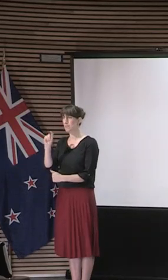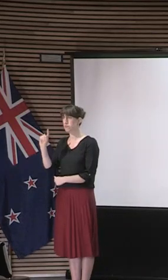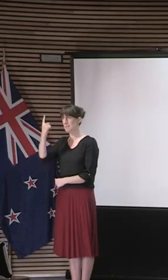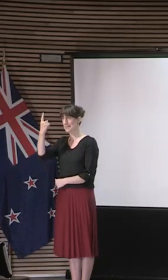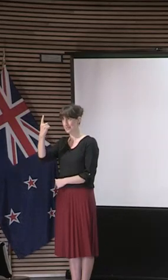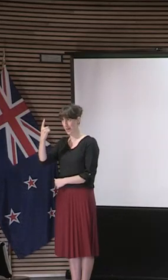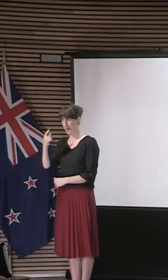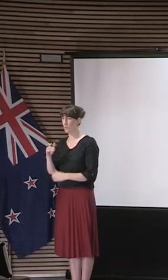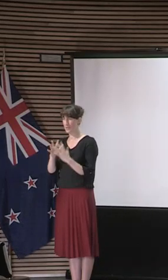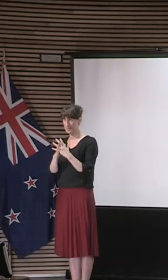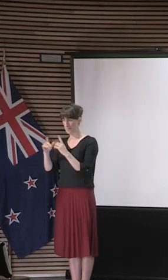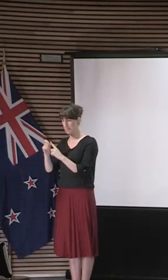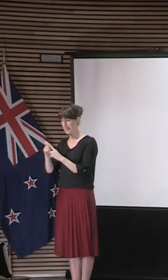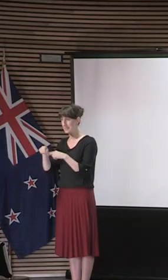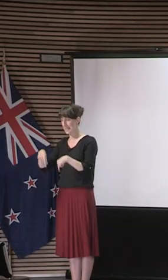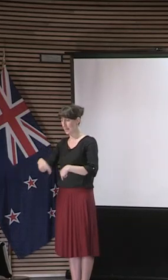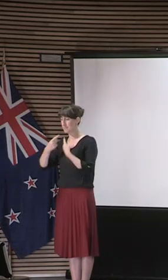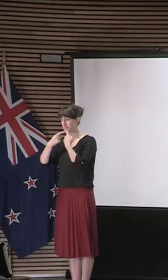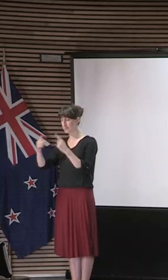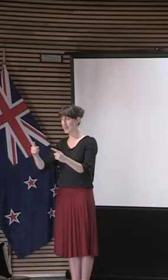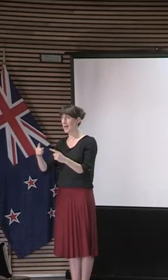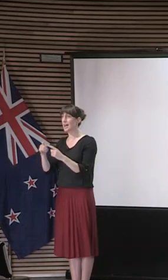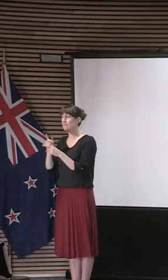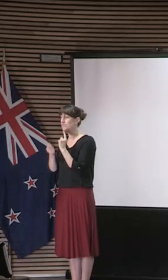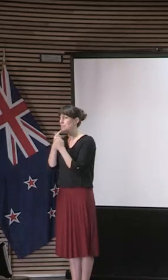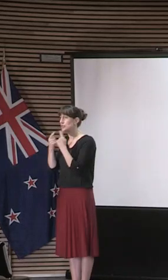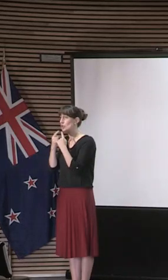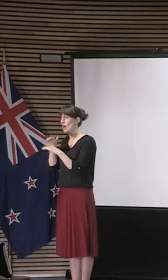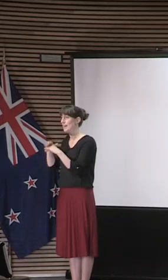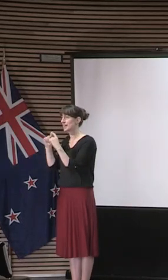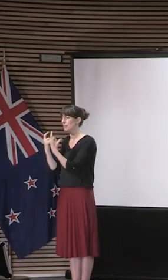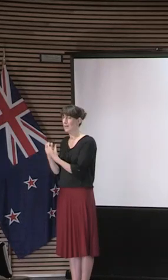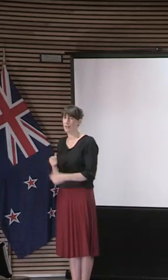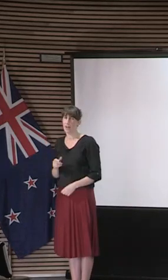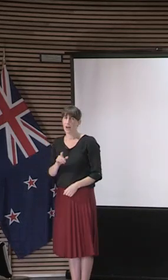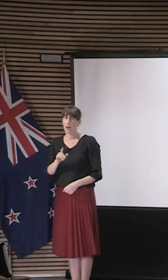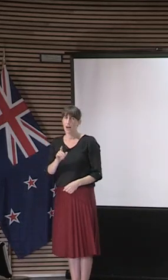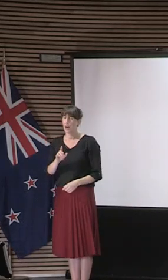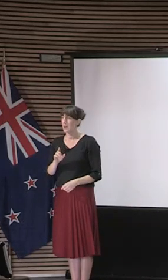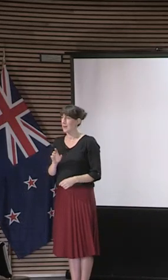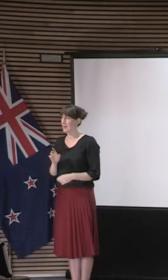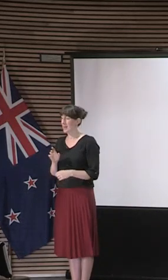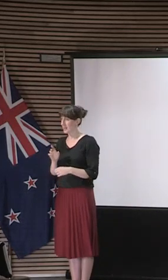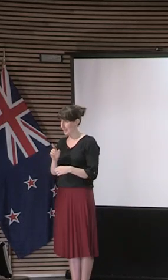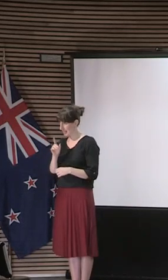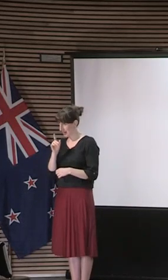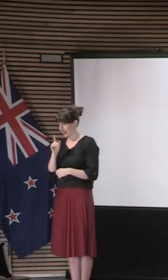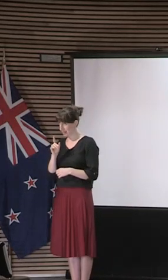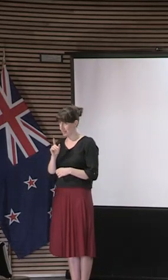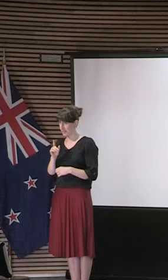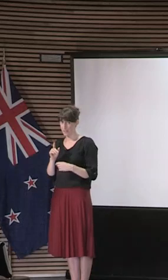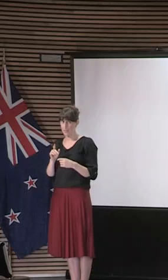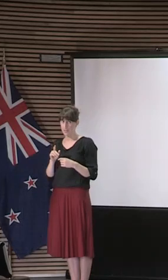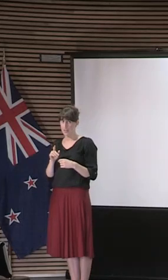te mate kaore i te paitini ki